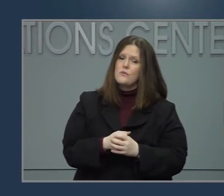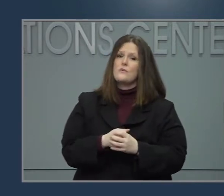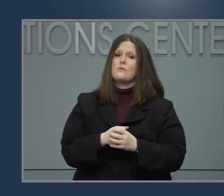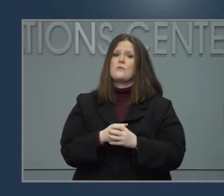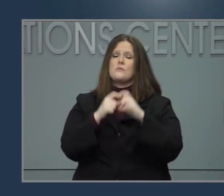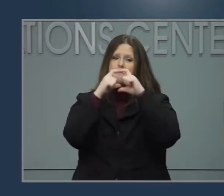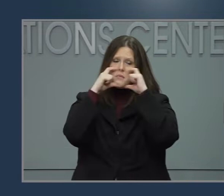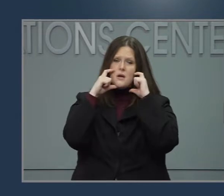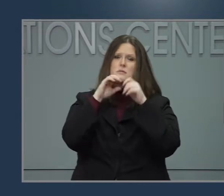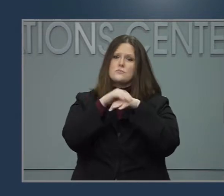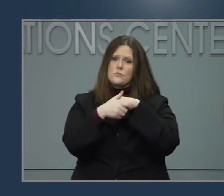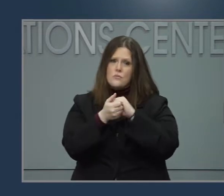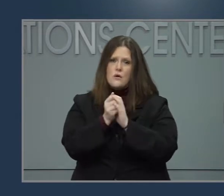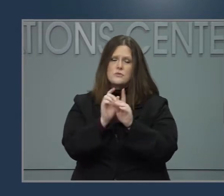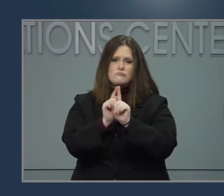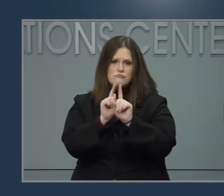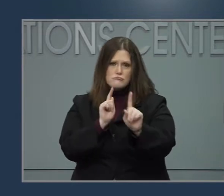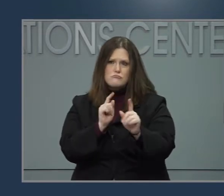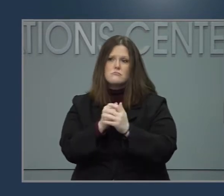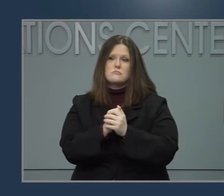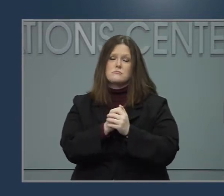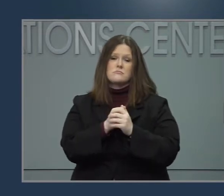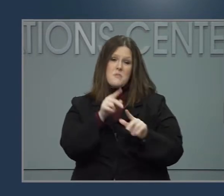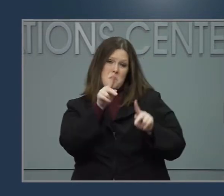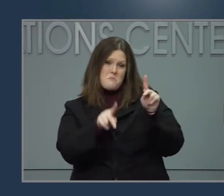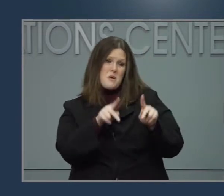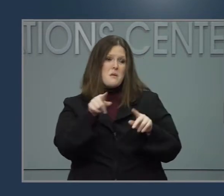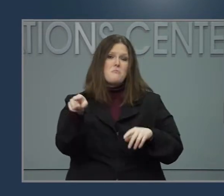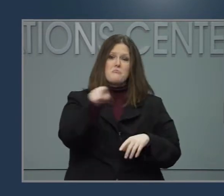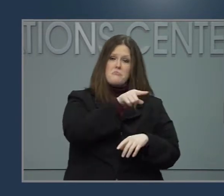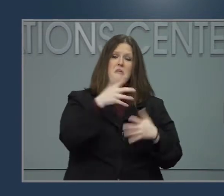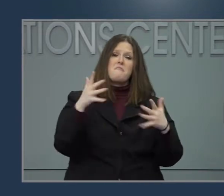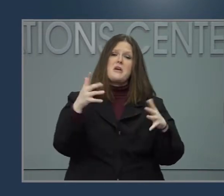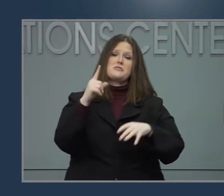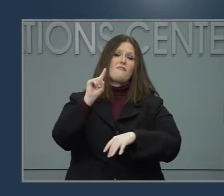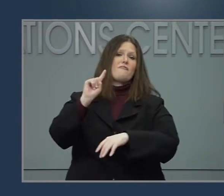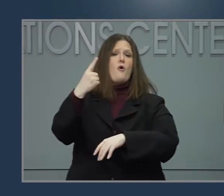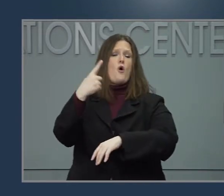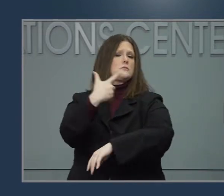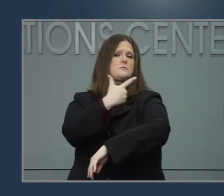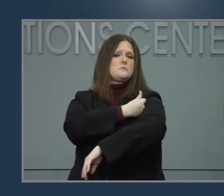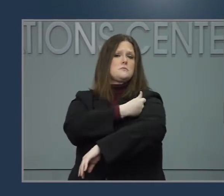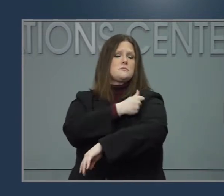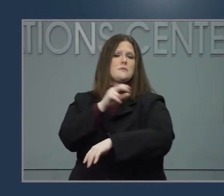un millón de personas han recibido por lo menos una vacuna. Estamos reduciendo la